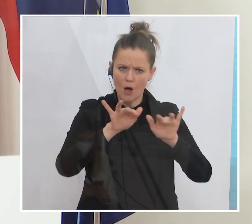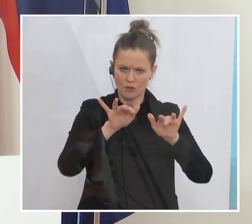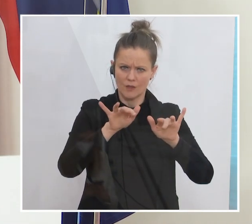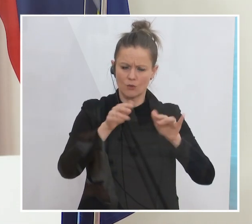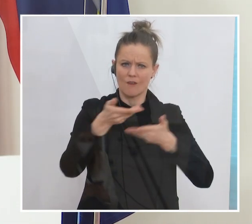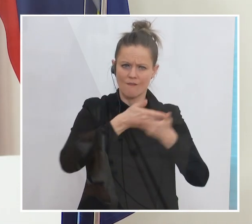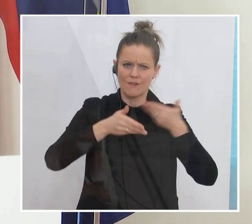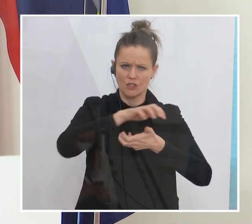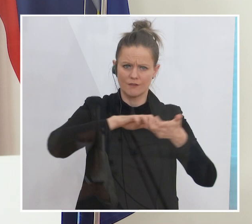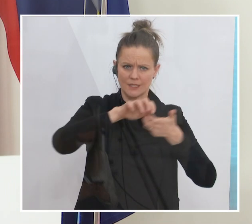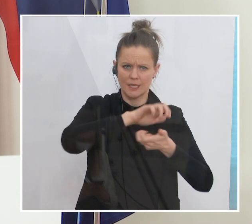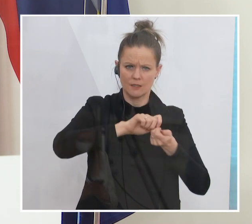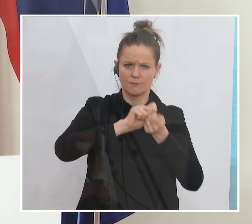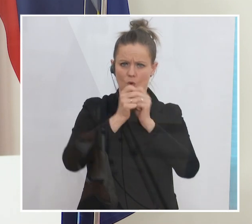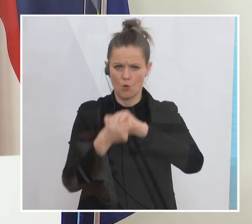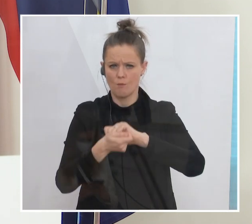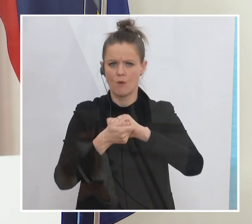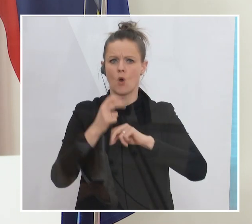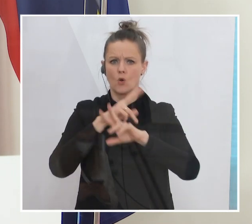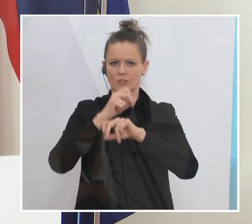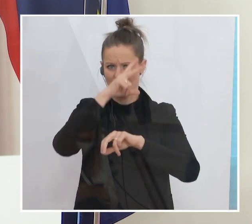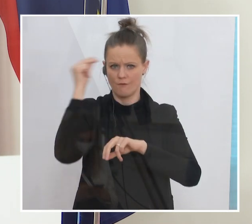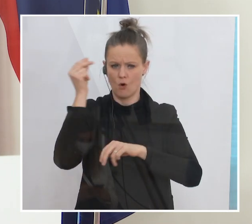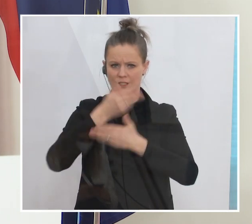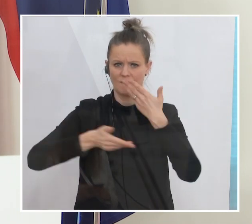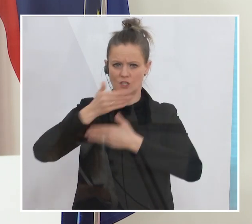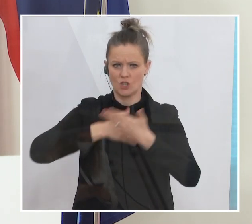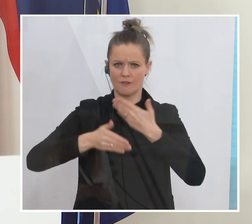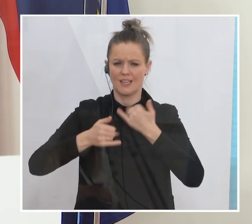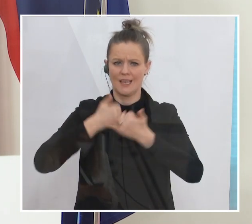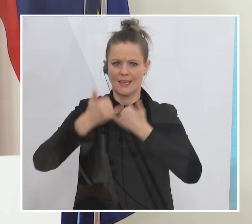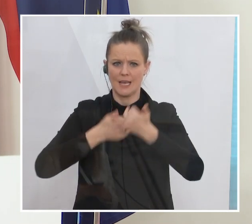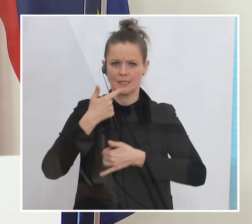auf die österreichische Volkswirtschaft im Jahr 2020 bedeutet hat, nämlich einen Einbruch von